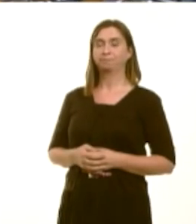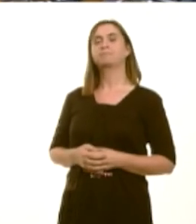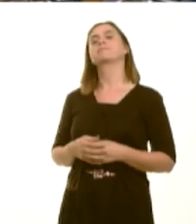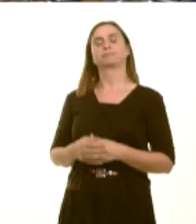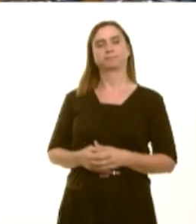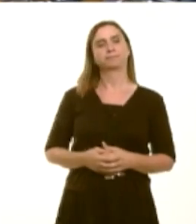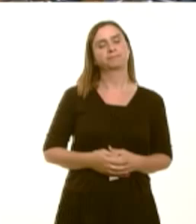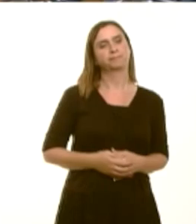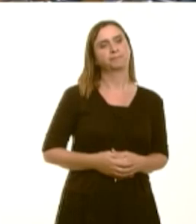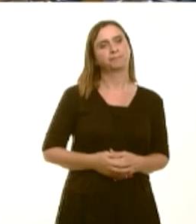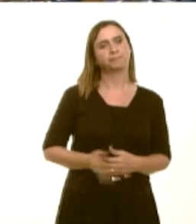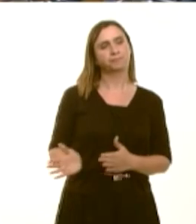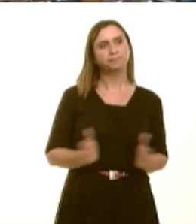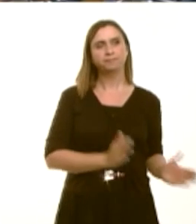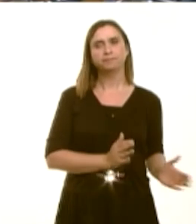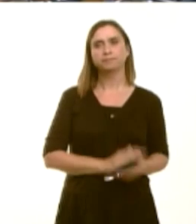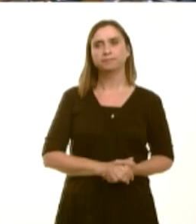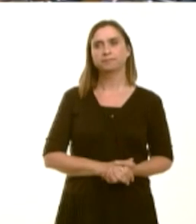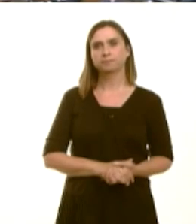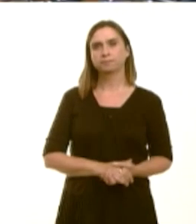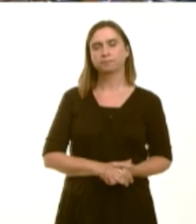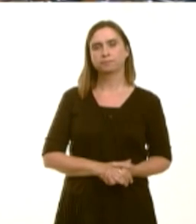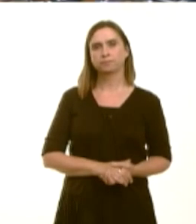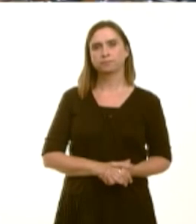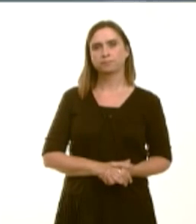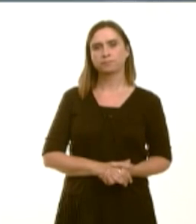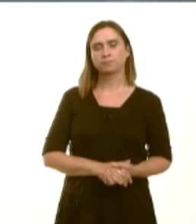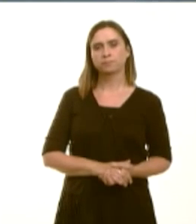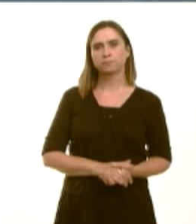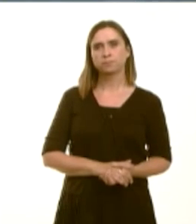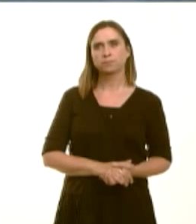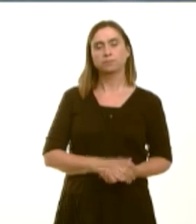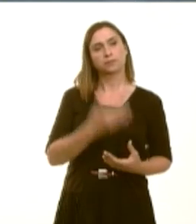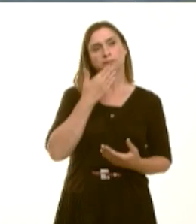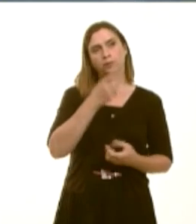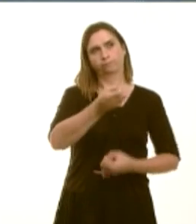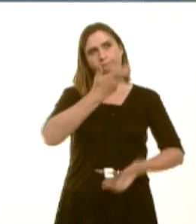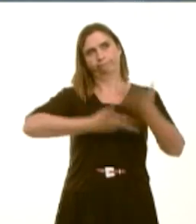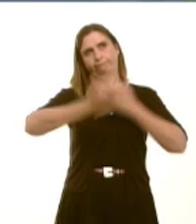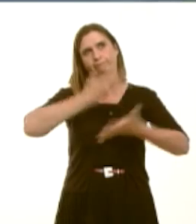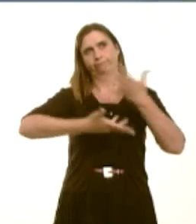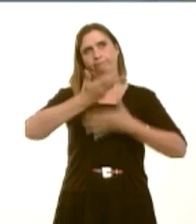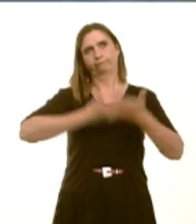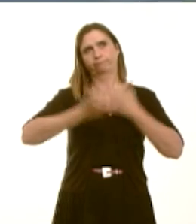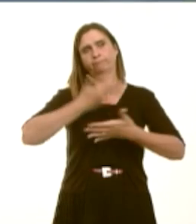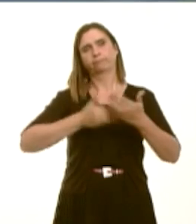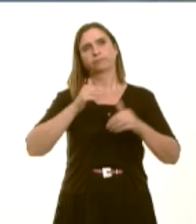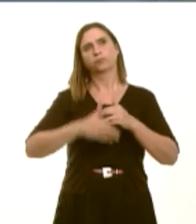3 is from Paul Davies. Paul Davies: 3. A wnaiff y Prif Weinidog ddatganiad am yr hyn y mae Llywodraeth Cymru yn ei wneud i wella economi Sir Benfro? OAQ(4)2309(FM)